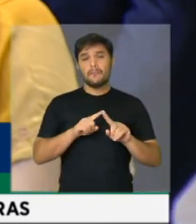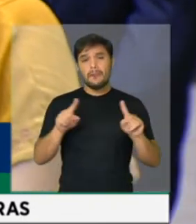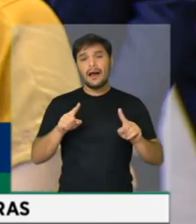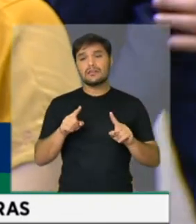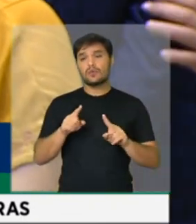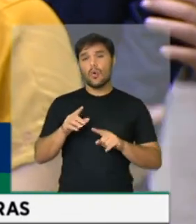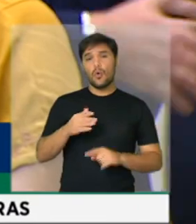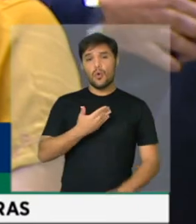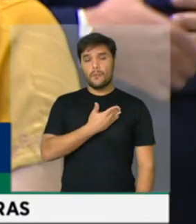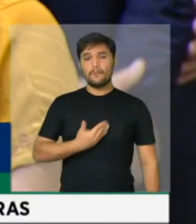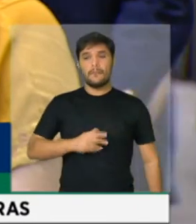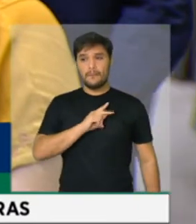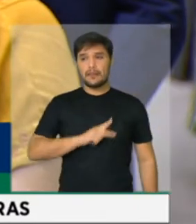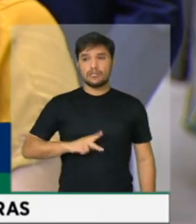TEXTO E UM CAMINHO ELABORADO PELO GOVERNO DO PRESIDENTE